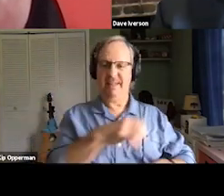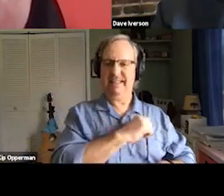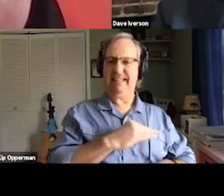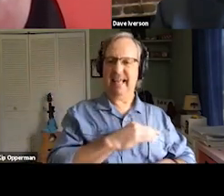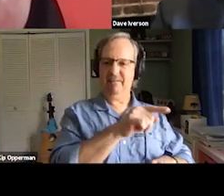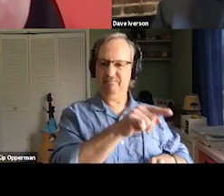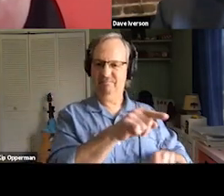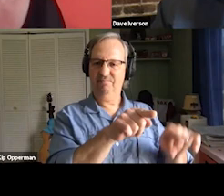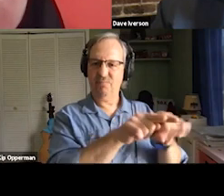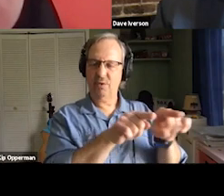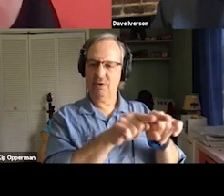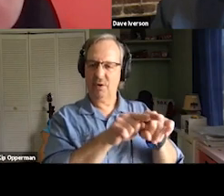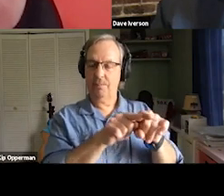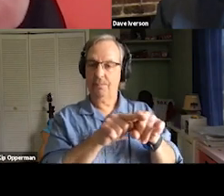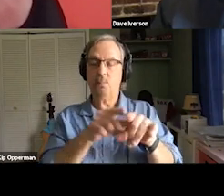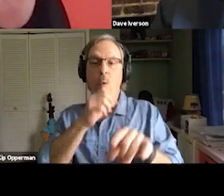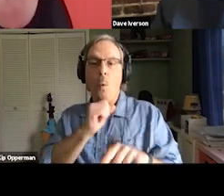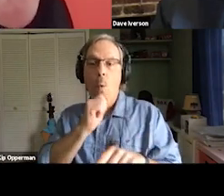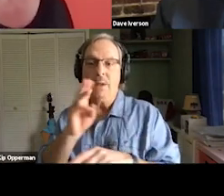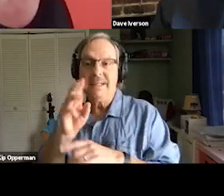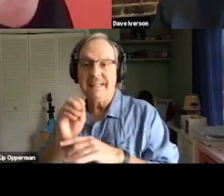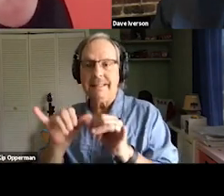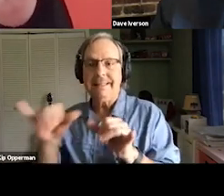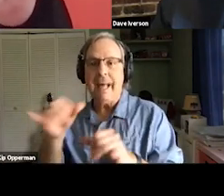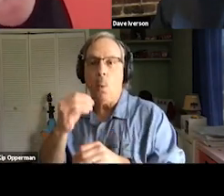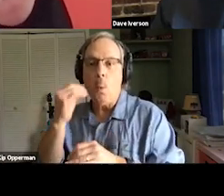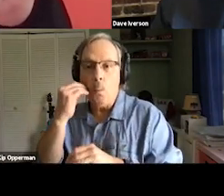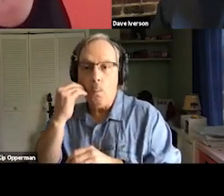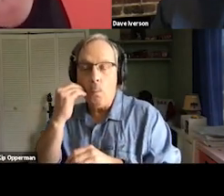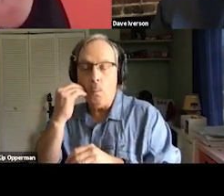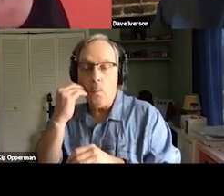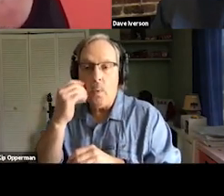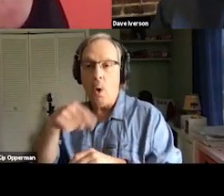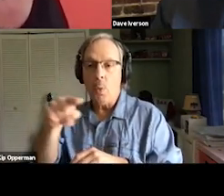Los que tenían más de 60 años se quedaron en casa. Y aquellos con afecciones médicas